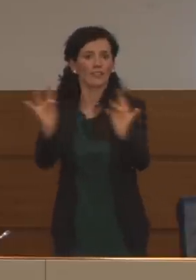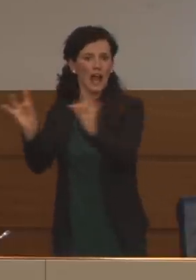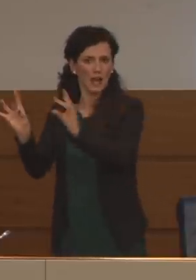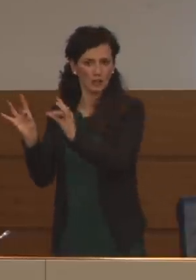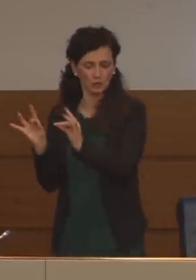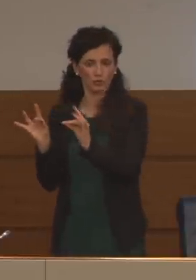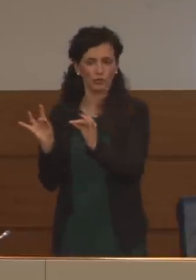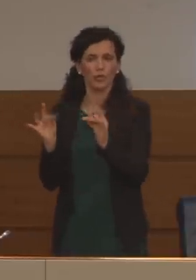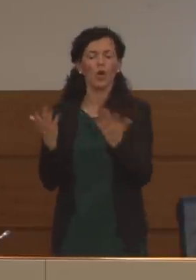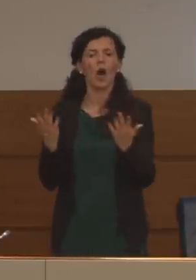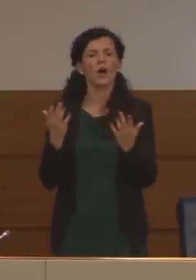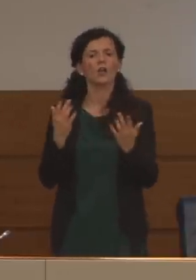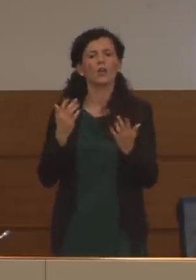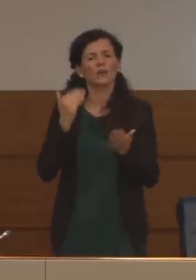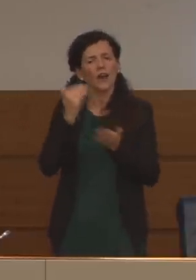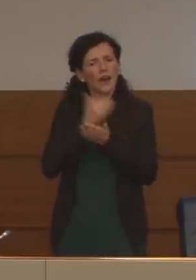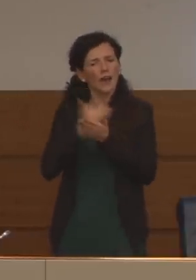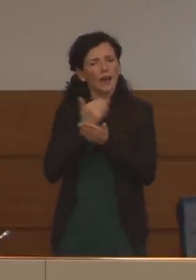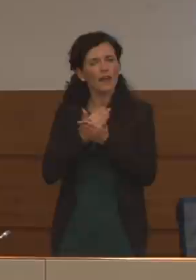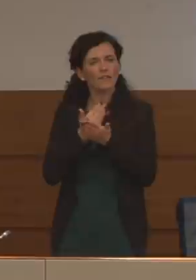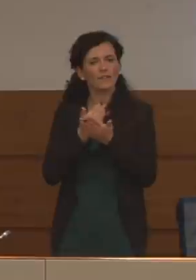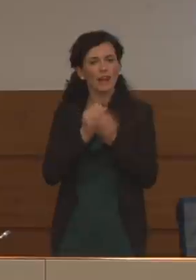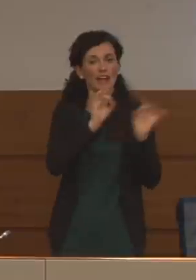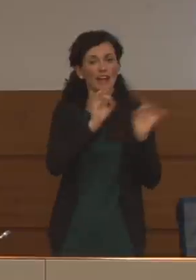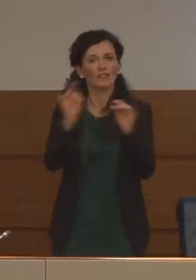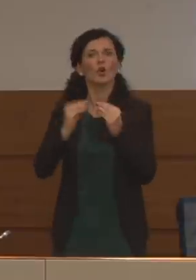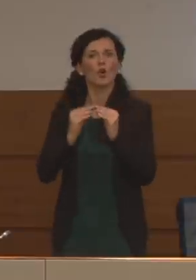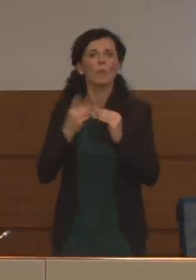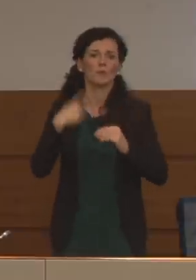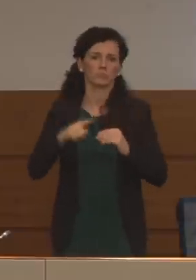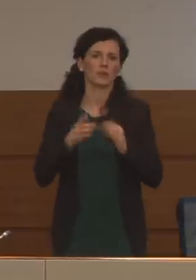per prevenire la trasmissione dell'infezione è lavarsi frequentemente